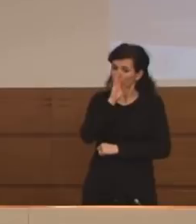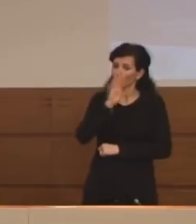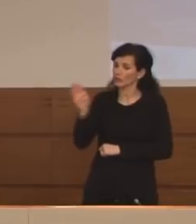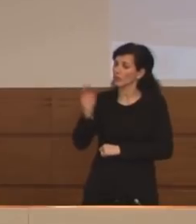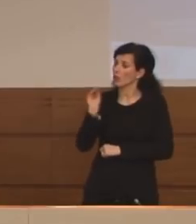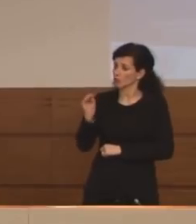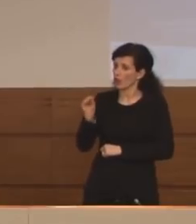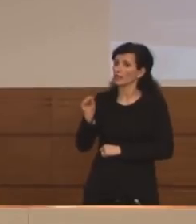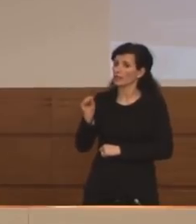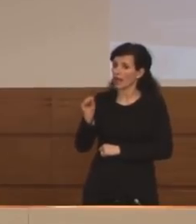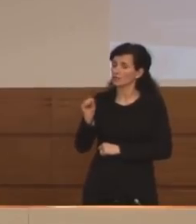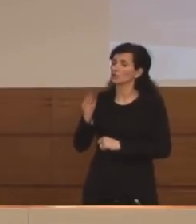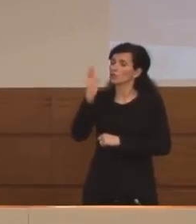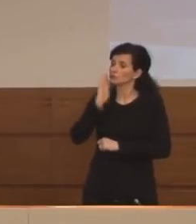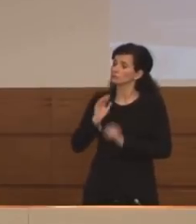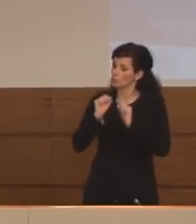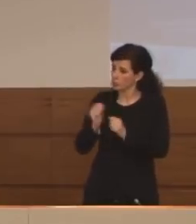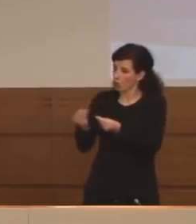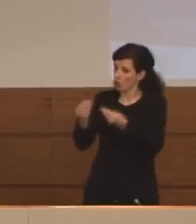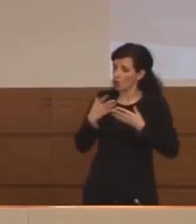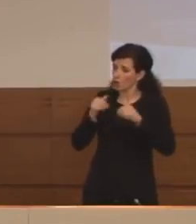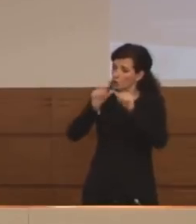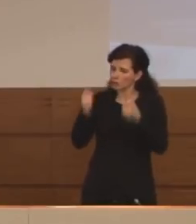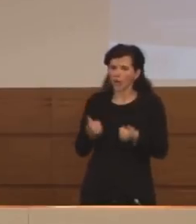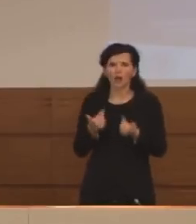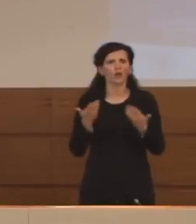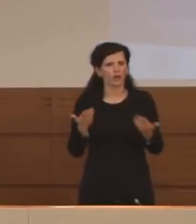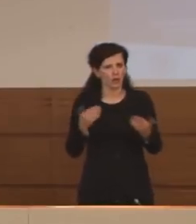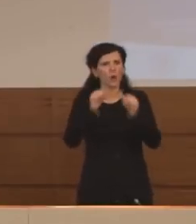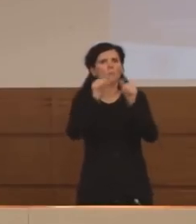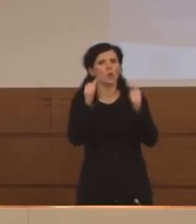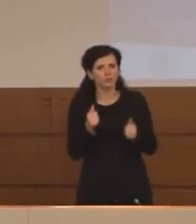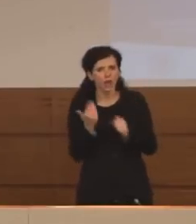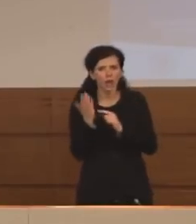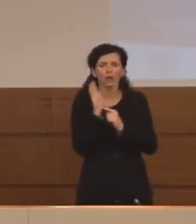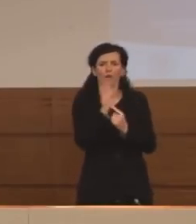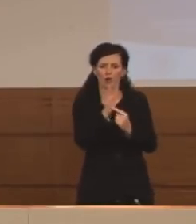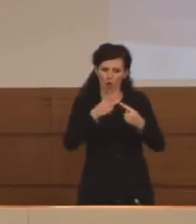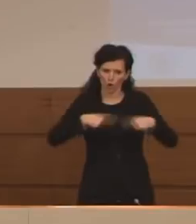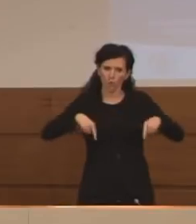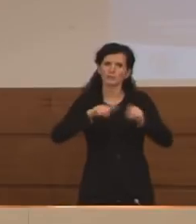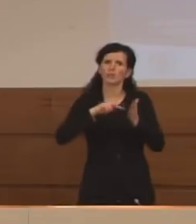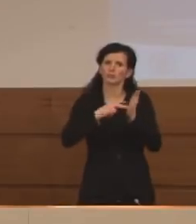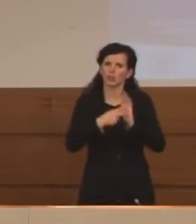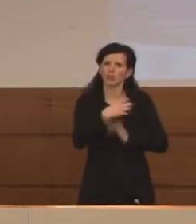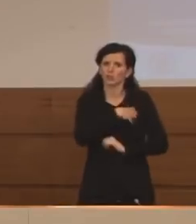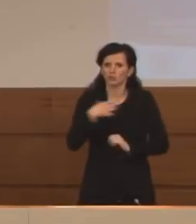Il modello è stato presentato in Comitato Tecnico Scientifico. Ma cosa dice?